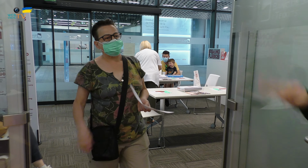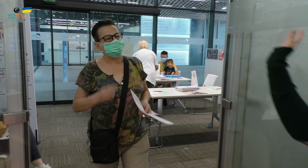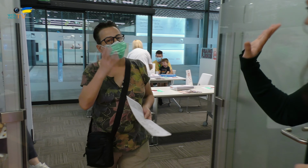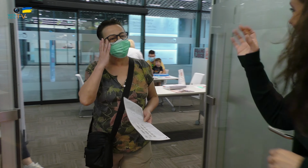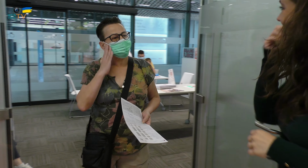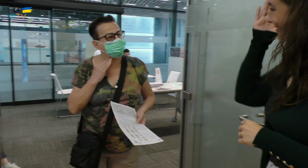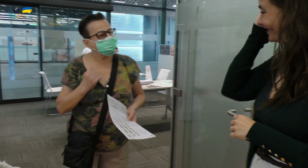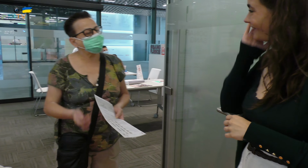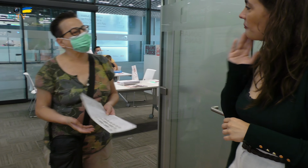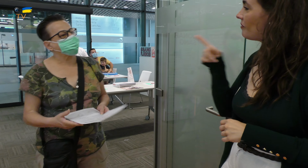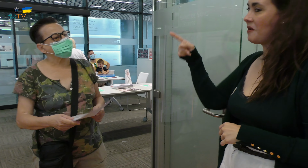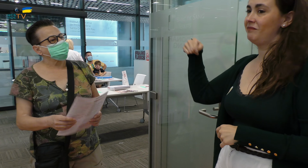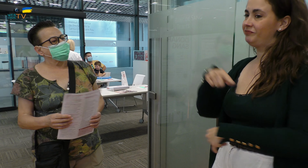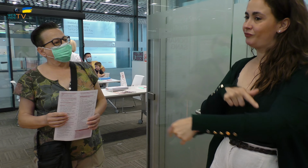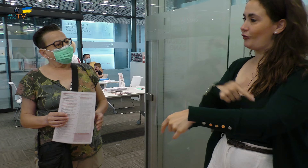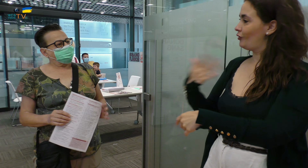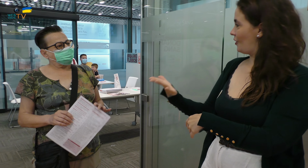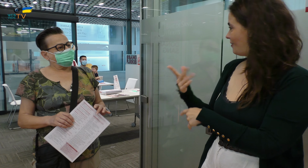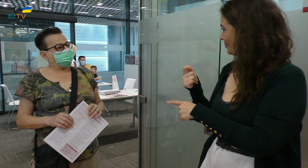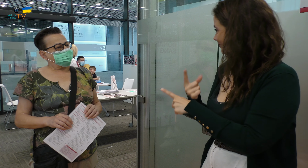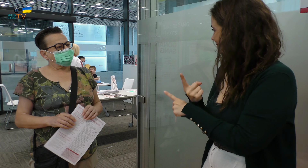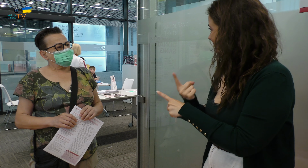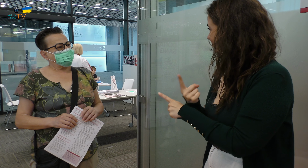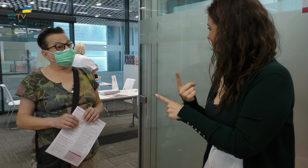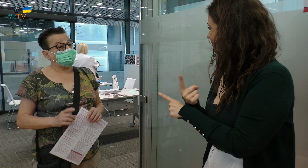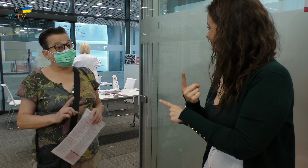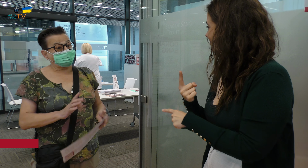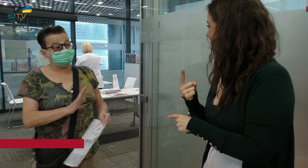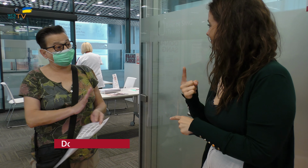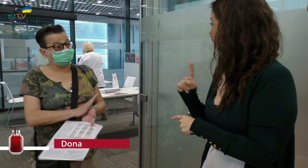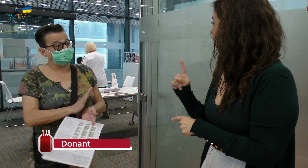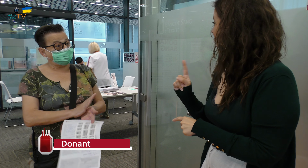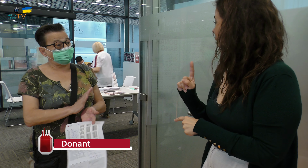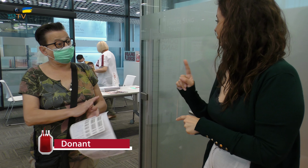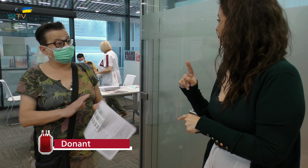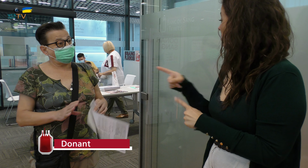Hola, bon dia. Estàs nerviosa per venir a donar sang? - No, estic molt tranquil·la.